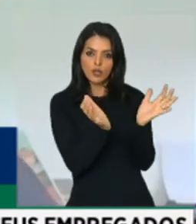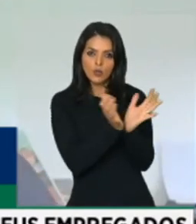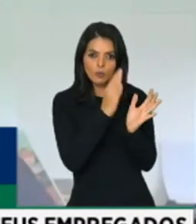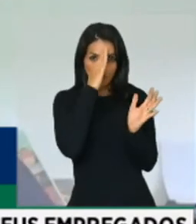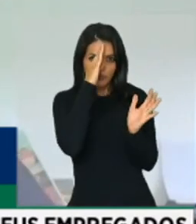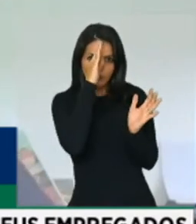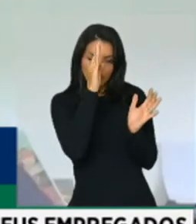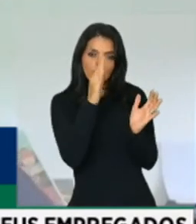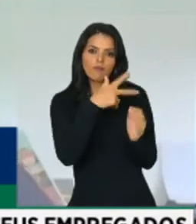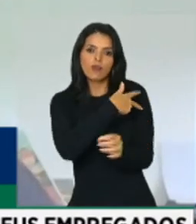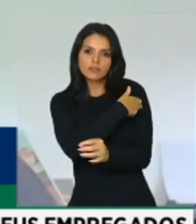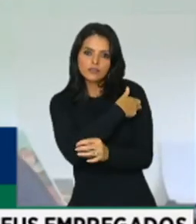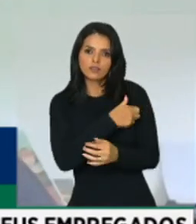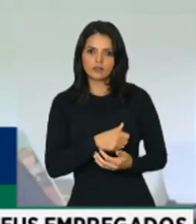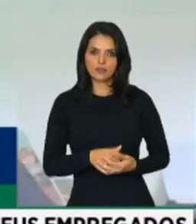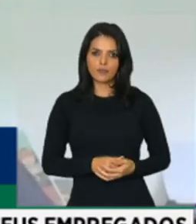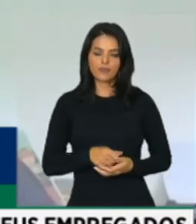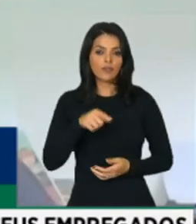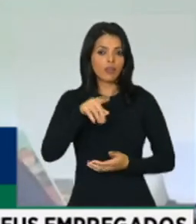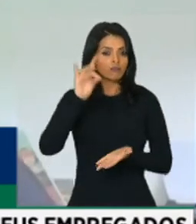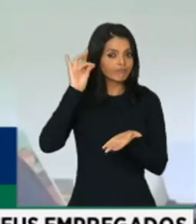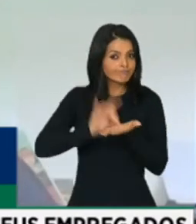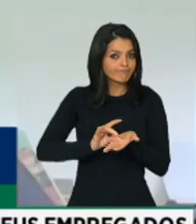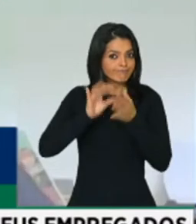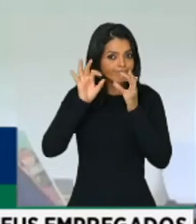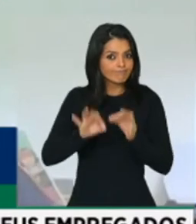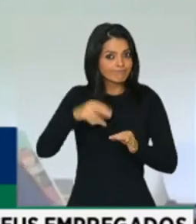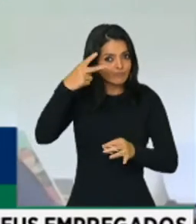PRIORITÁRIOS NA VACINAÇÃO, ESSA É UMA REALIDADE PARA O NOSSO PAÍS PRARMTD PARA A ONDE OS MAIS VULNERÁVEIS